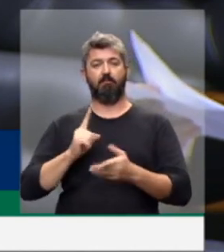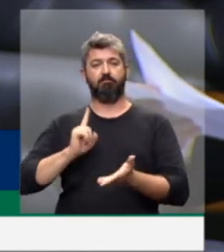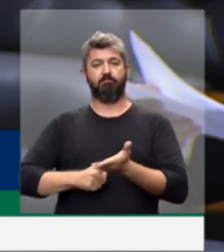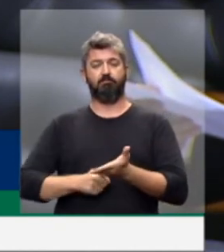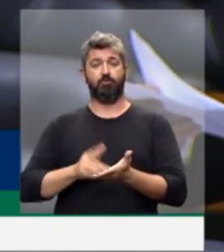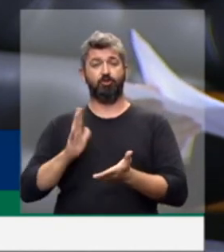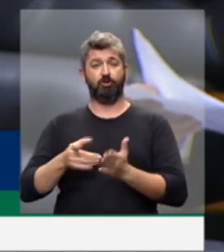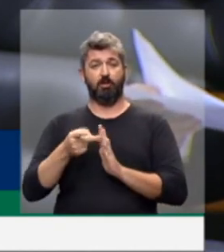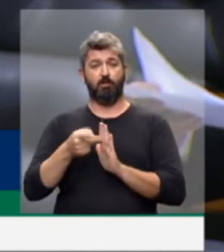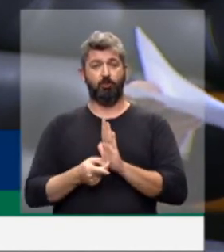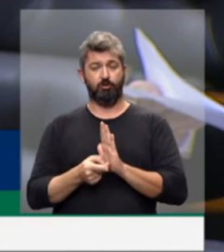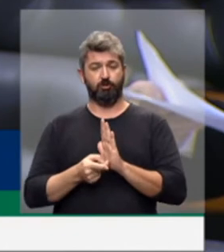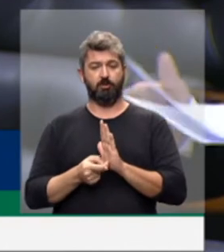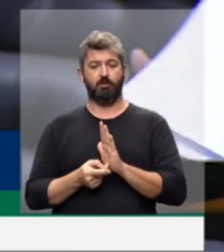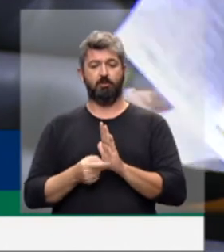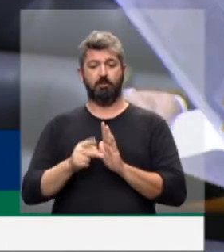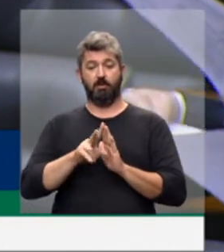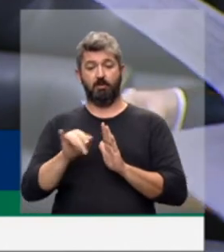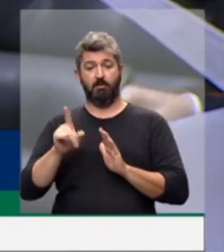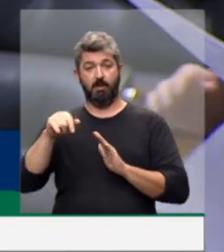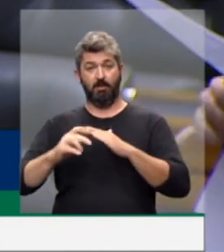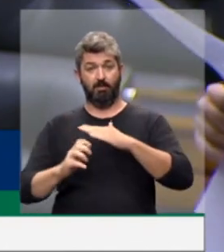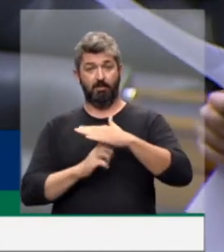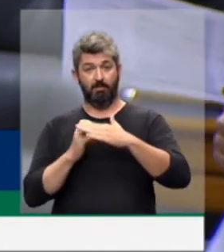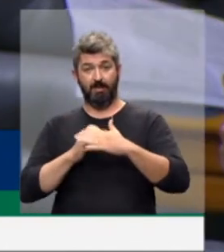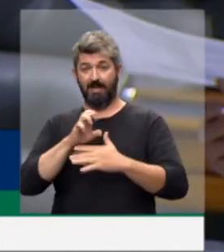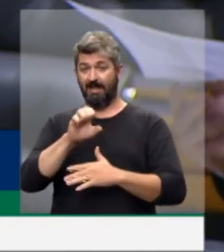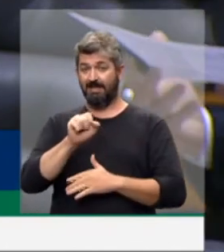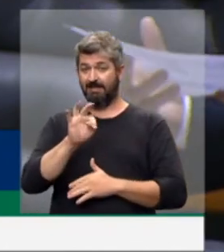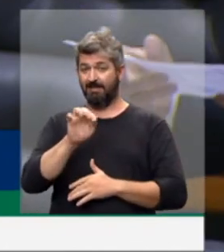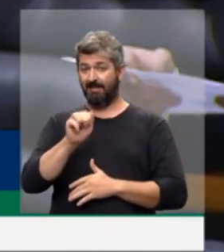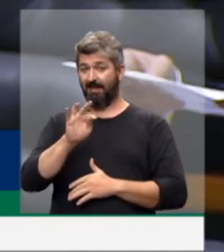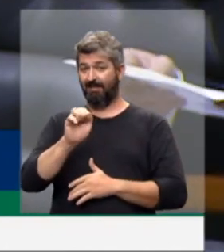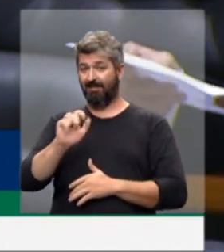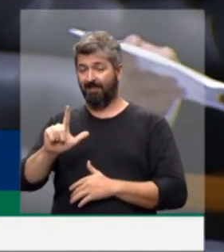CAMPO DA ENERGIA NUCLEAR A CONCESSÃO QUE SE DISCUTE DE ANGRA ESTÁ PEREMPTORIAMENTE